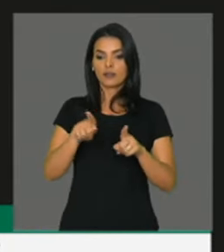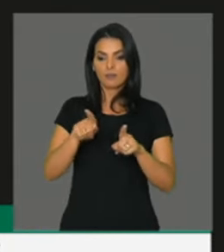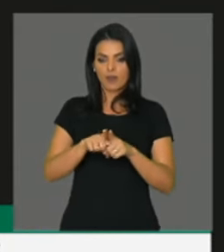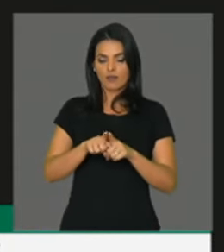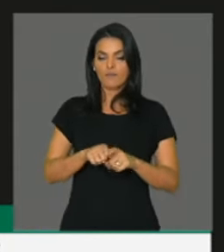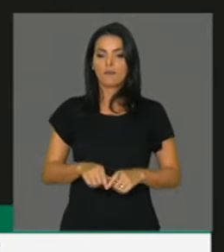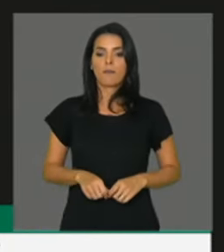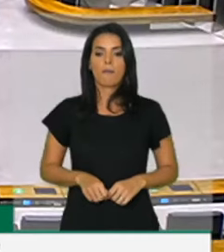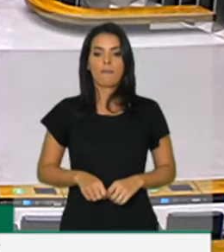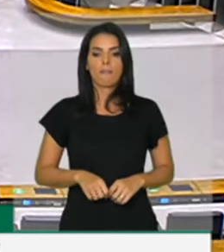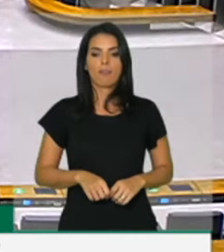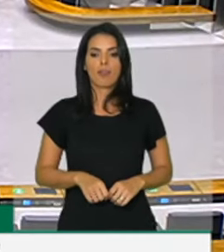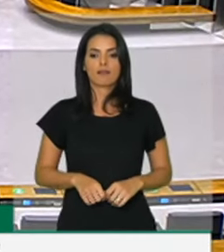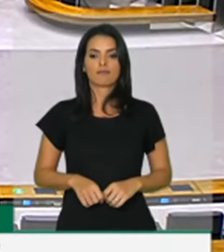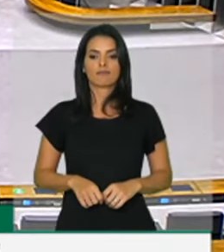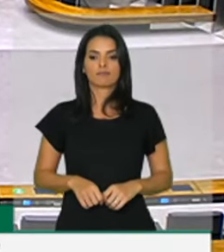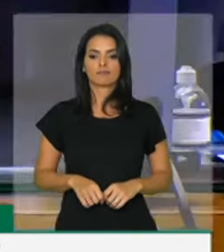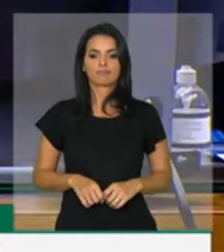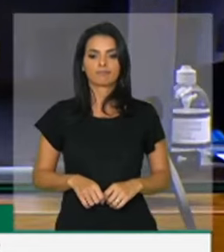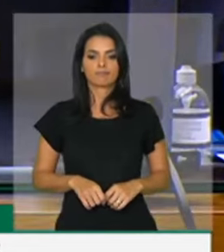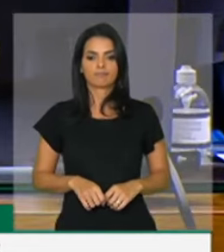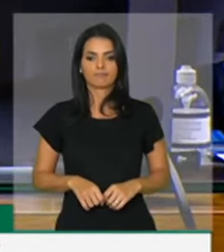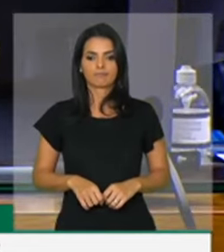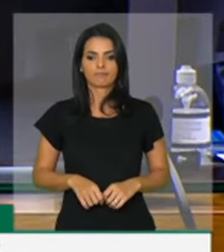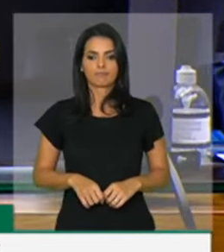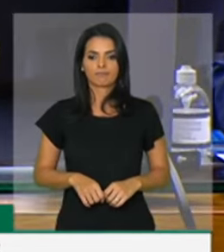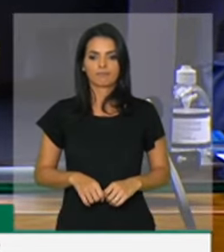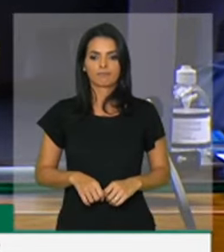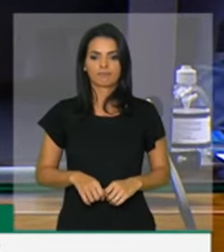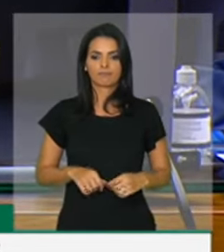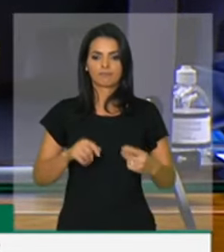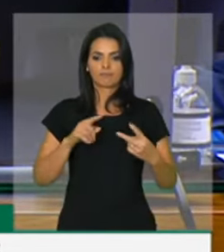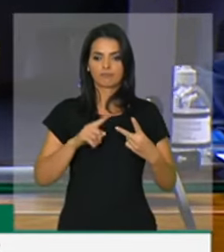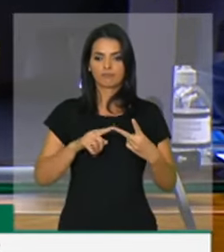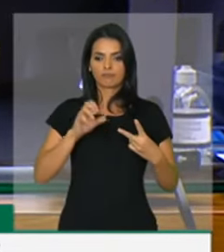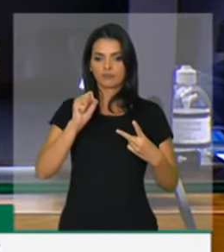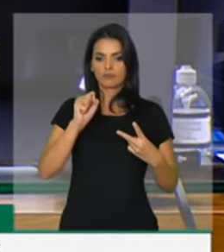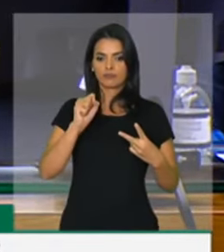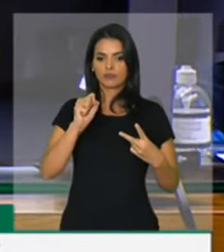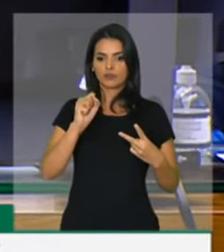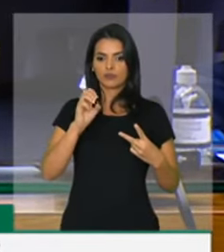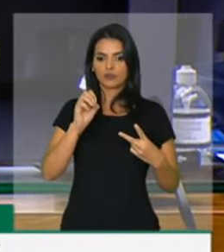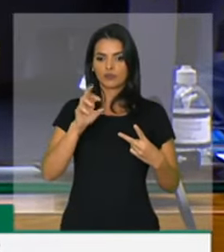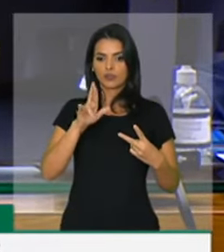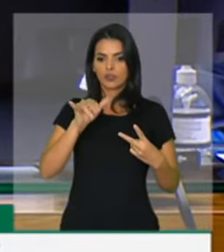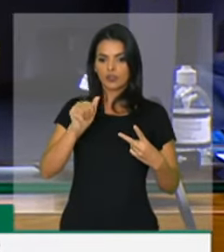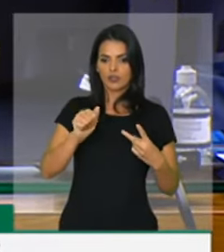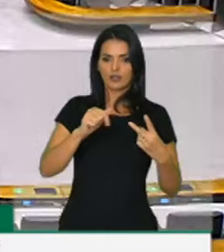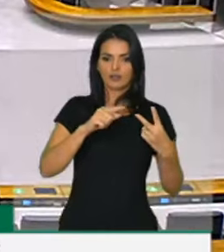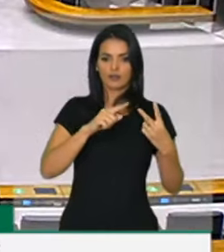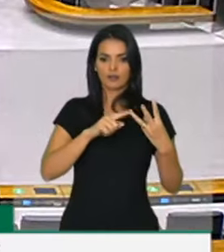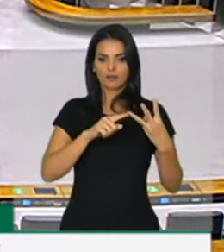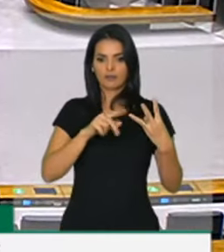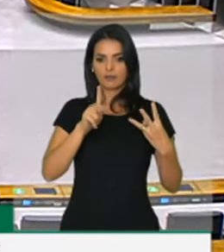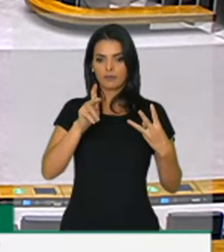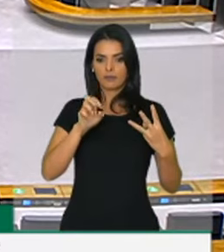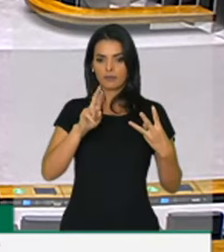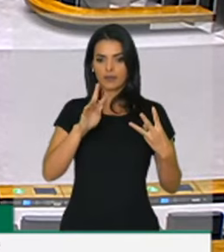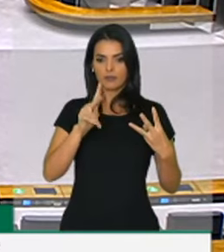DEPUTADA... SORAIA MANATO, DEPOIS DEPUTADA PERPÉTUA. [DEPUTADA]: OBRIGADO PRESIDENTE, PARABÉNS PELA CONDUÇÃO DOS TRABALHOS. EU QUERO PRIMEIRO PARABENIZAR O